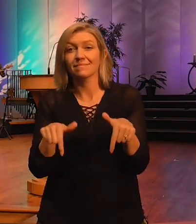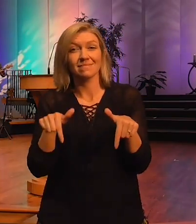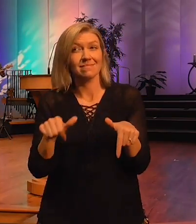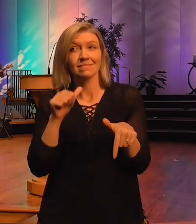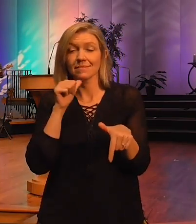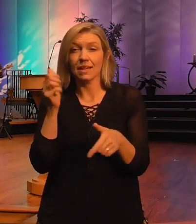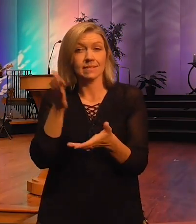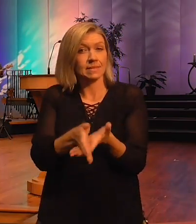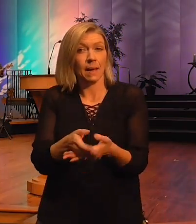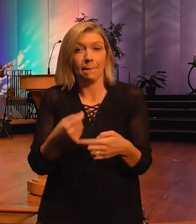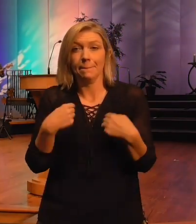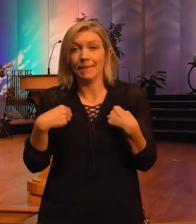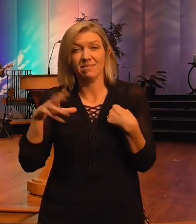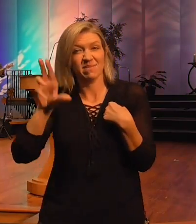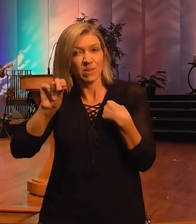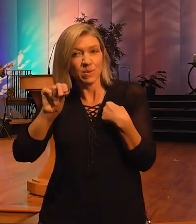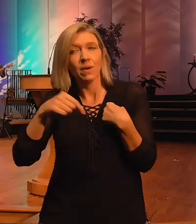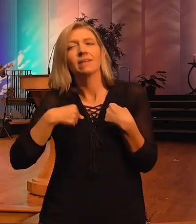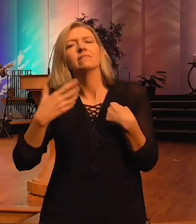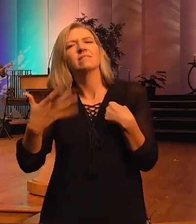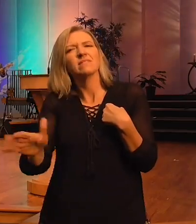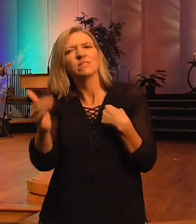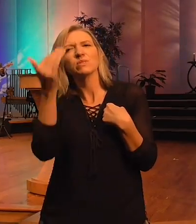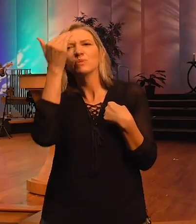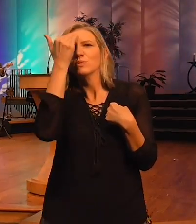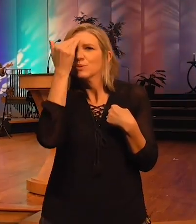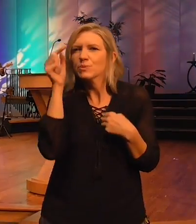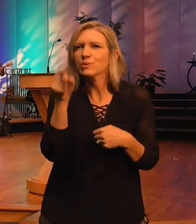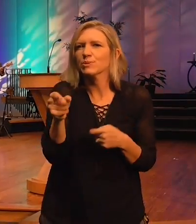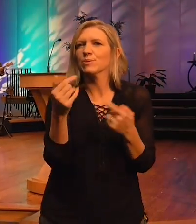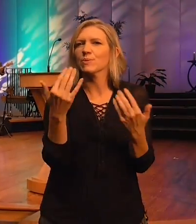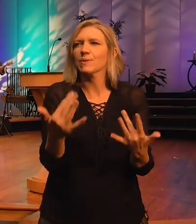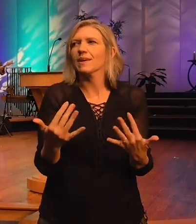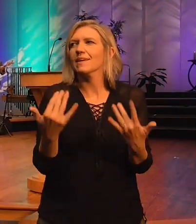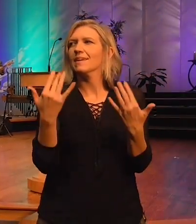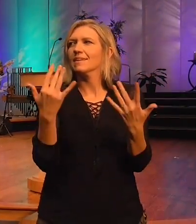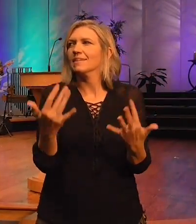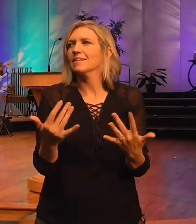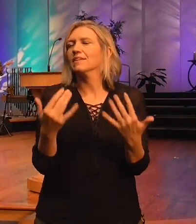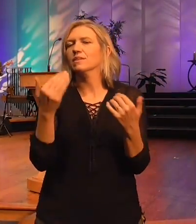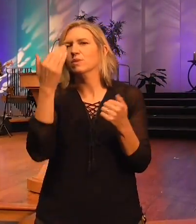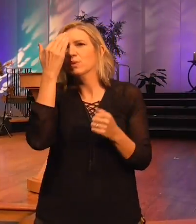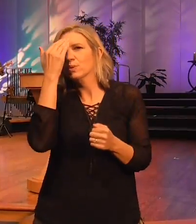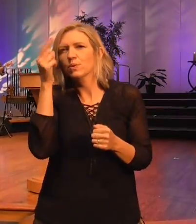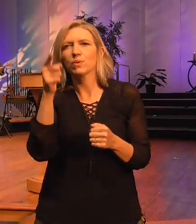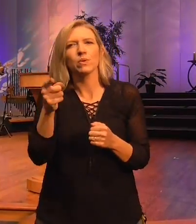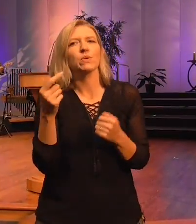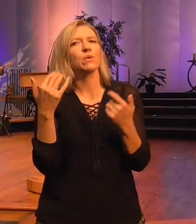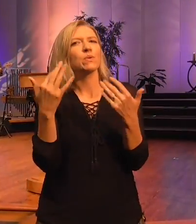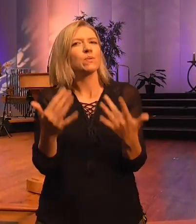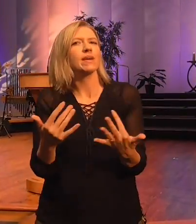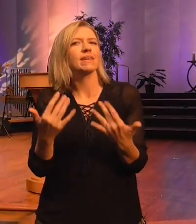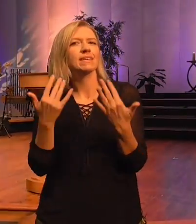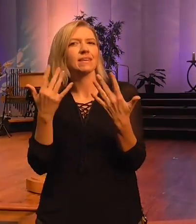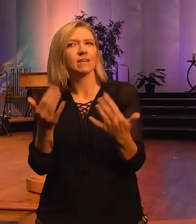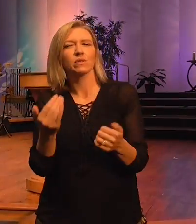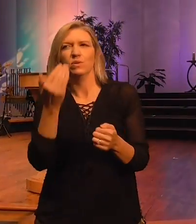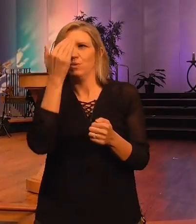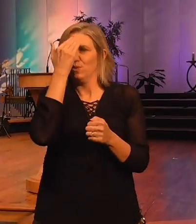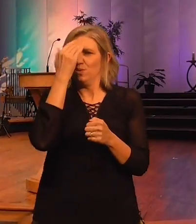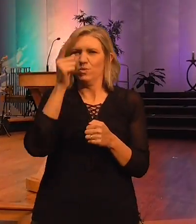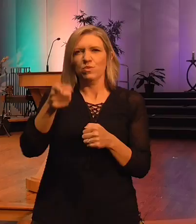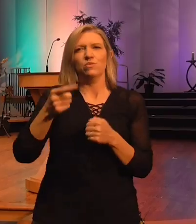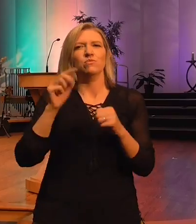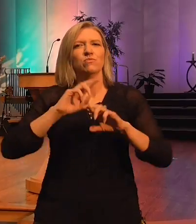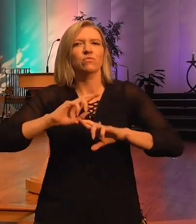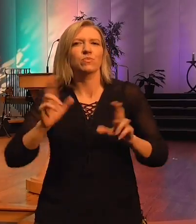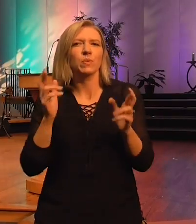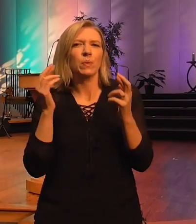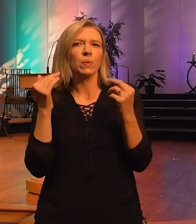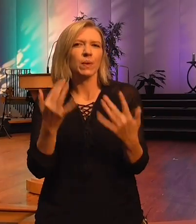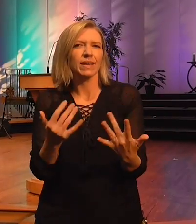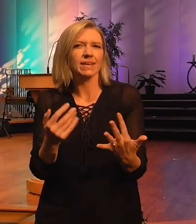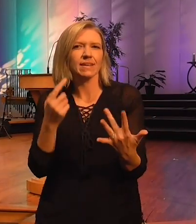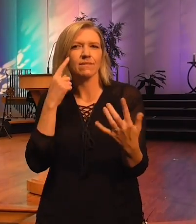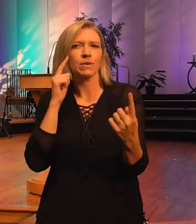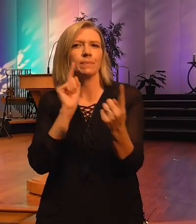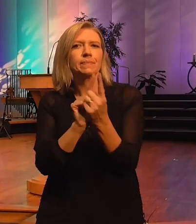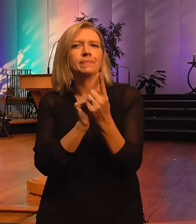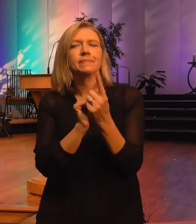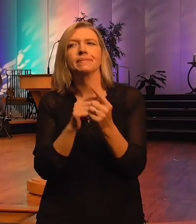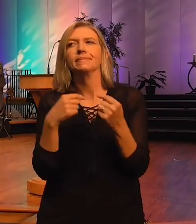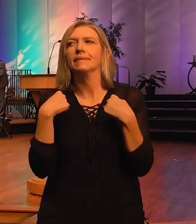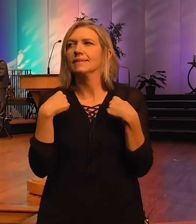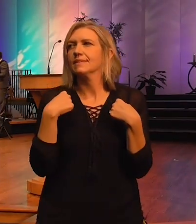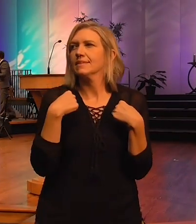me detuvo Sabía que estabas esperando Yo Sabía que estabas esperando Sabía que estabas esperando por [Música],